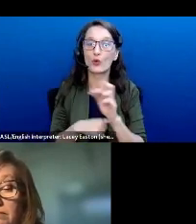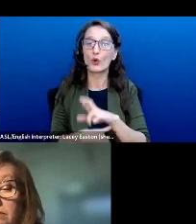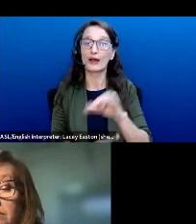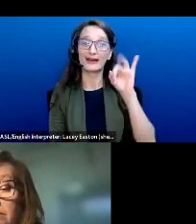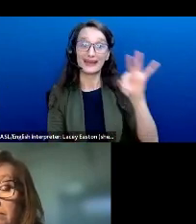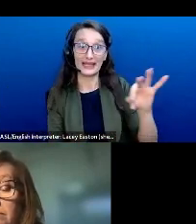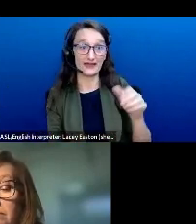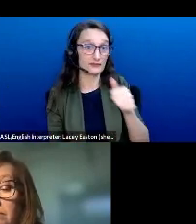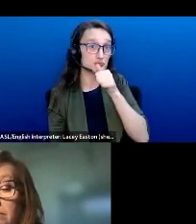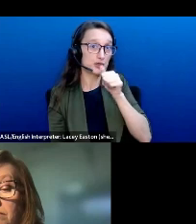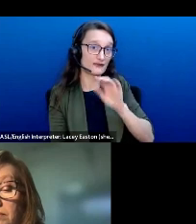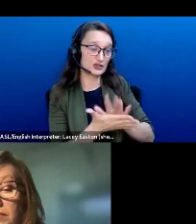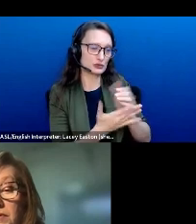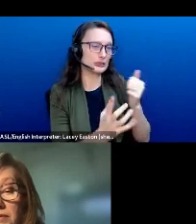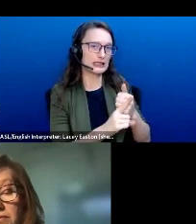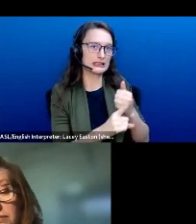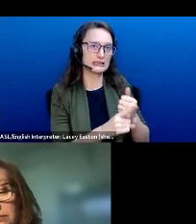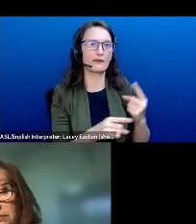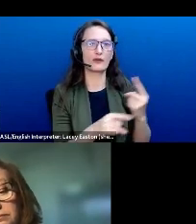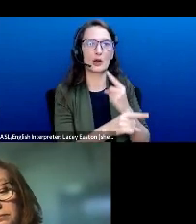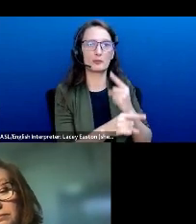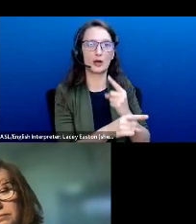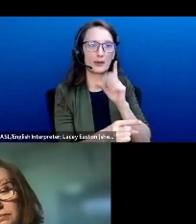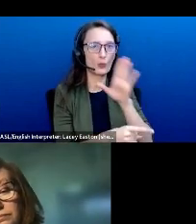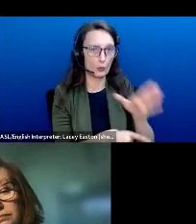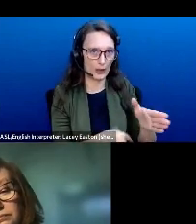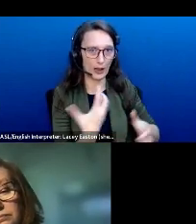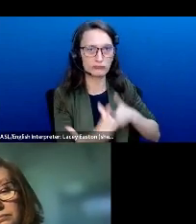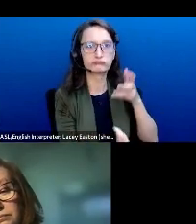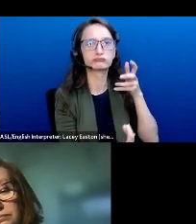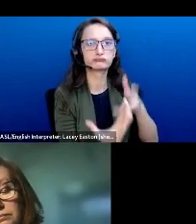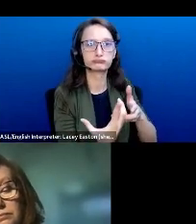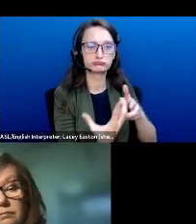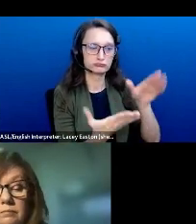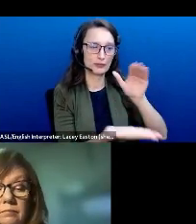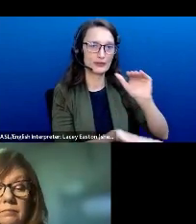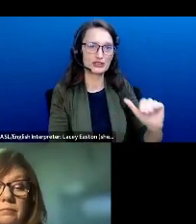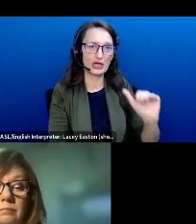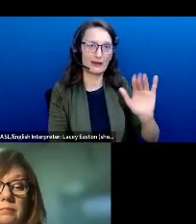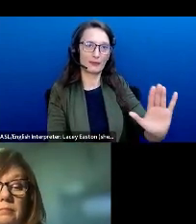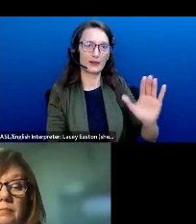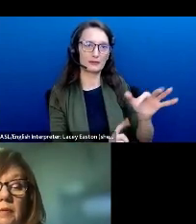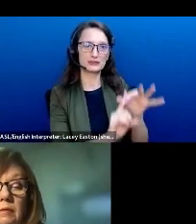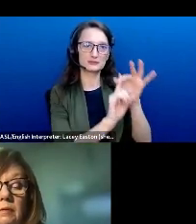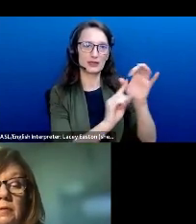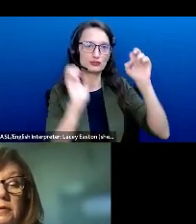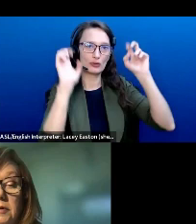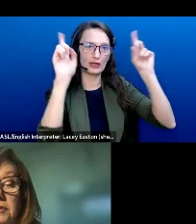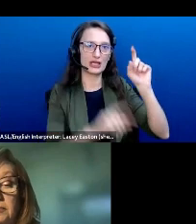en otras palabras, la escuela privada satisface las necesidades de educación especial del niño. El reembolso